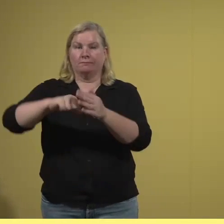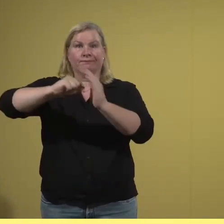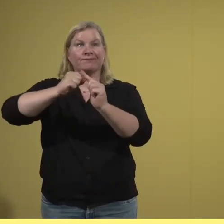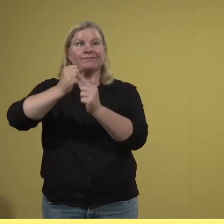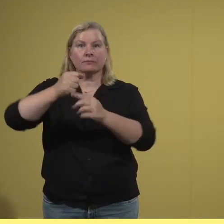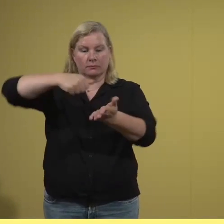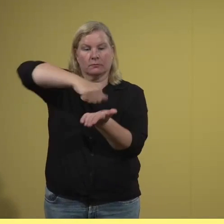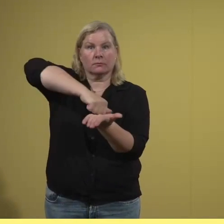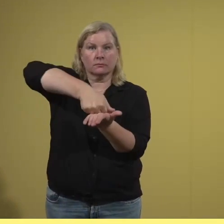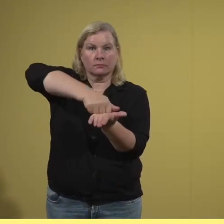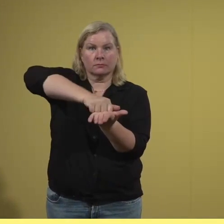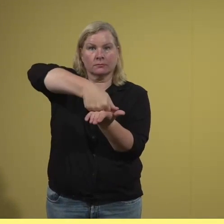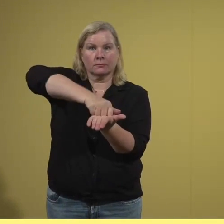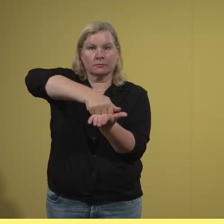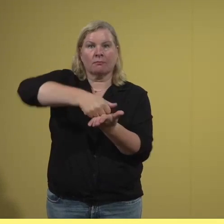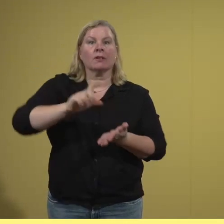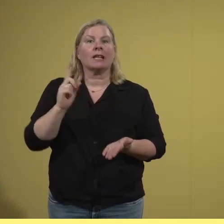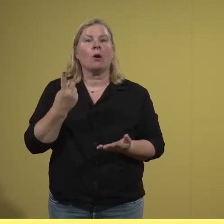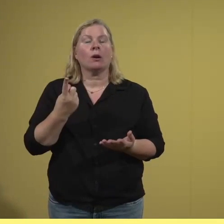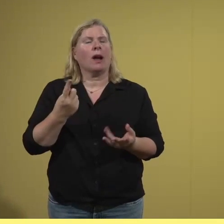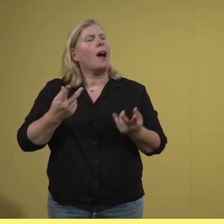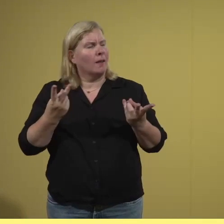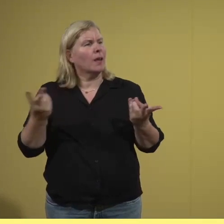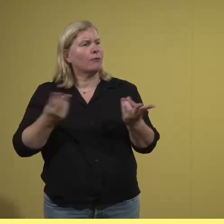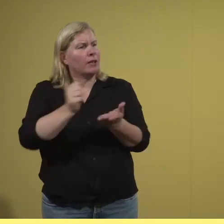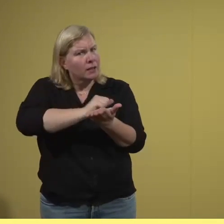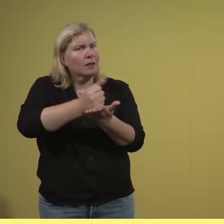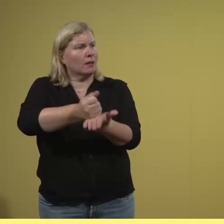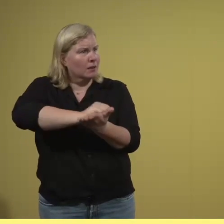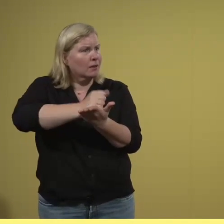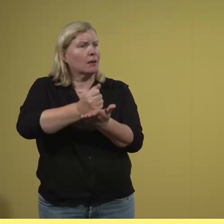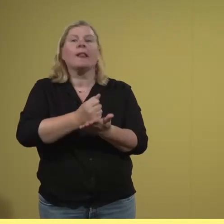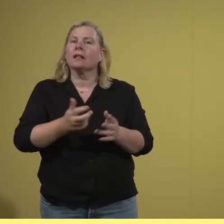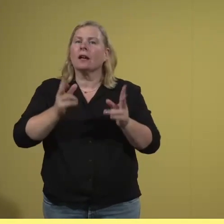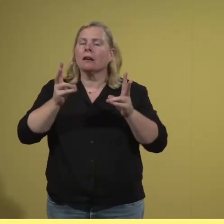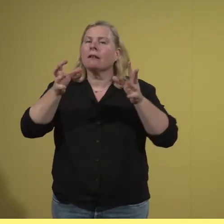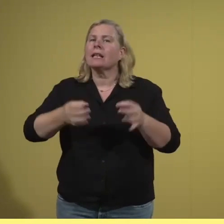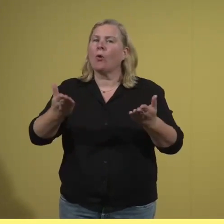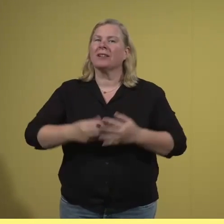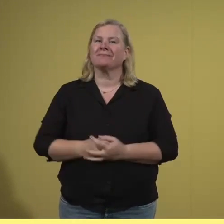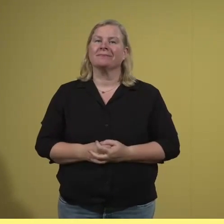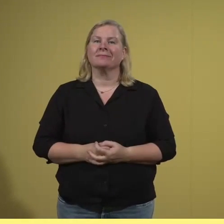Oder so vielleicht auch, ein bisschen mehr. Ja, genau so ein bisschen. Ich mörsere jetzt. Du mörserst in deine eigene Hand. Sehr gut.